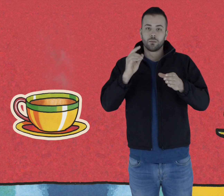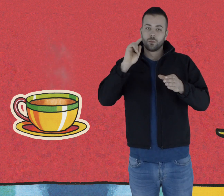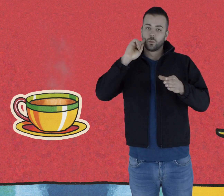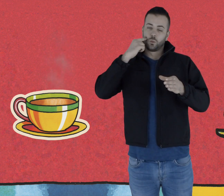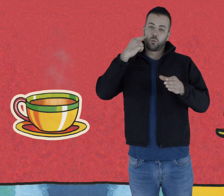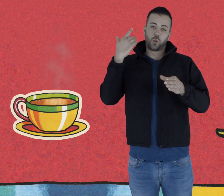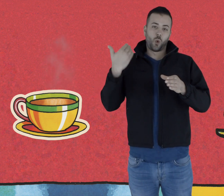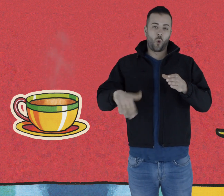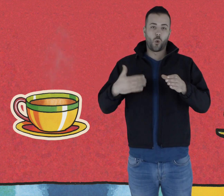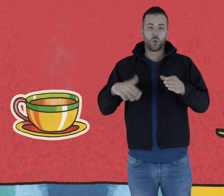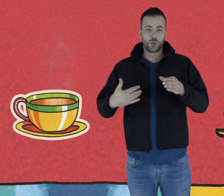che buona !